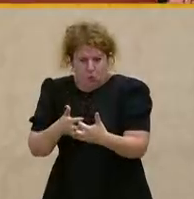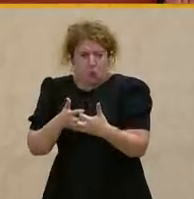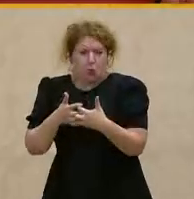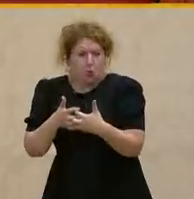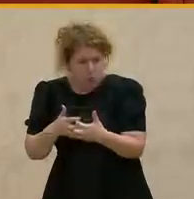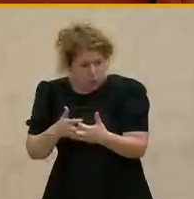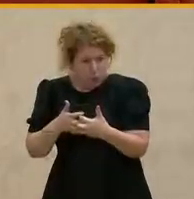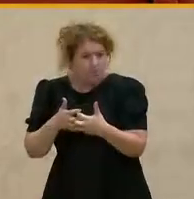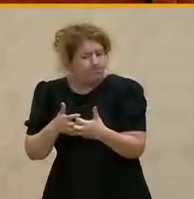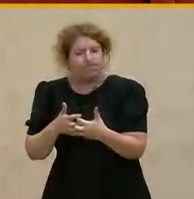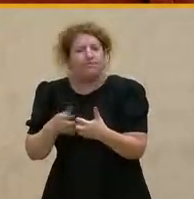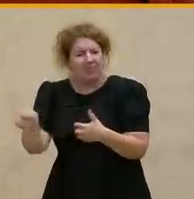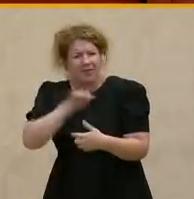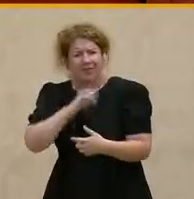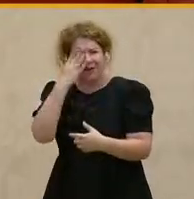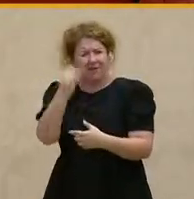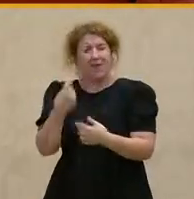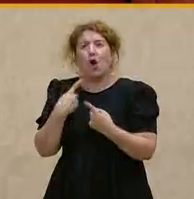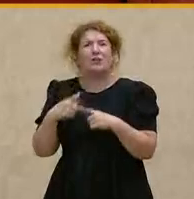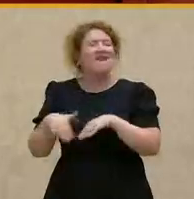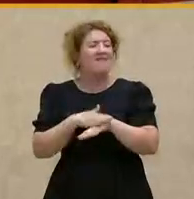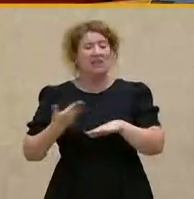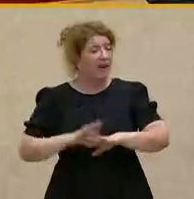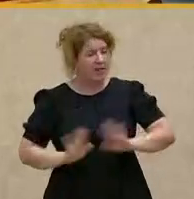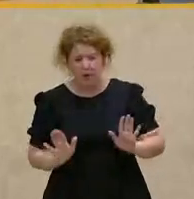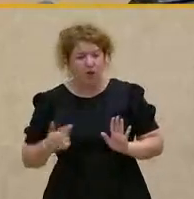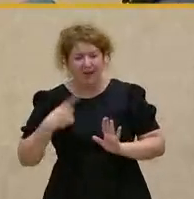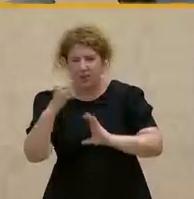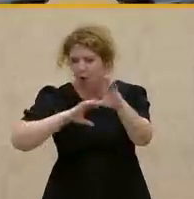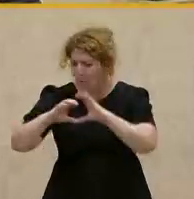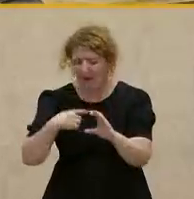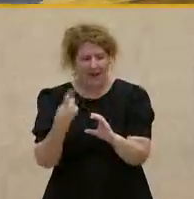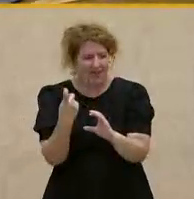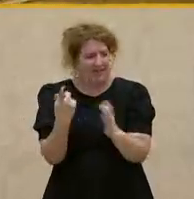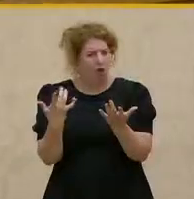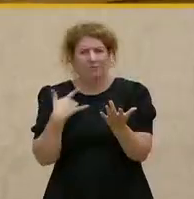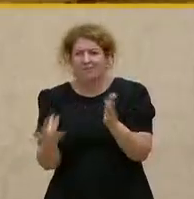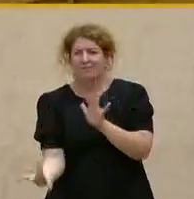que mis necesidades van más allá de las básicas. Necesito comunicación, necesito conexión, pero